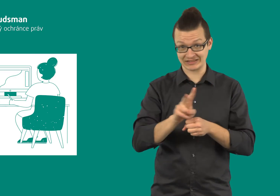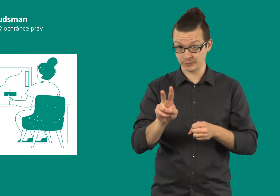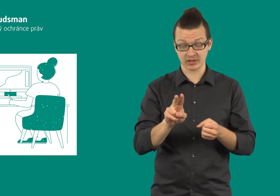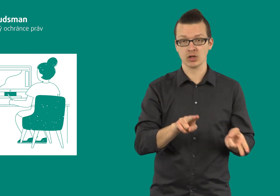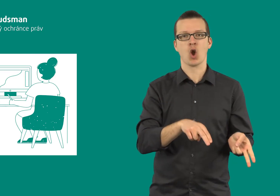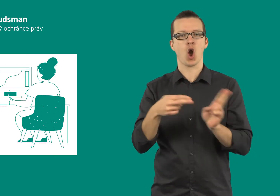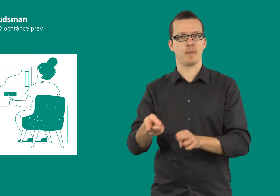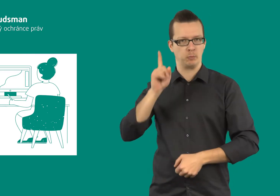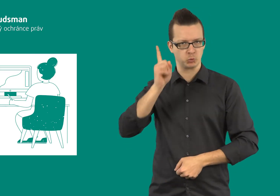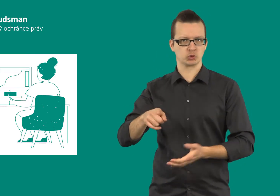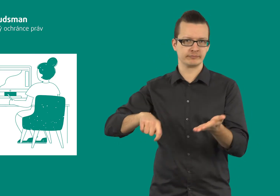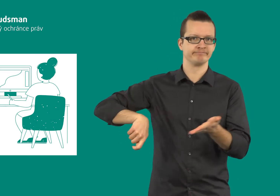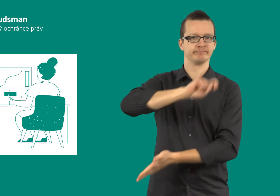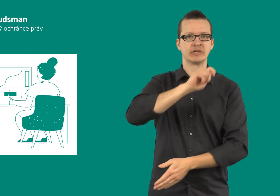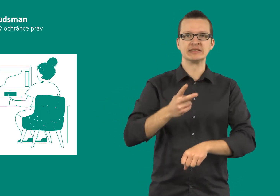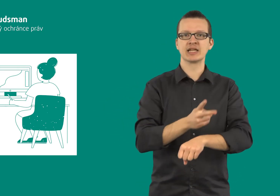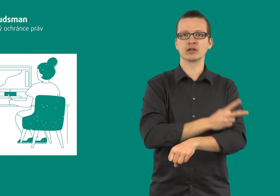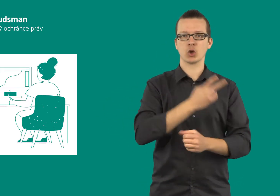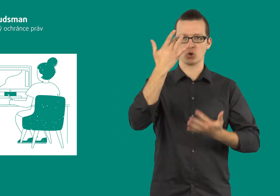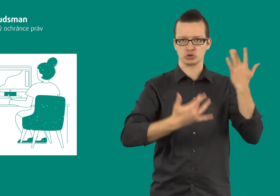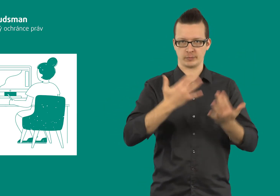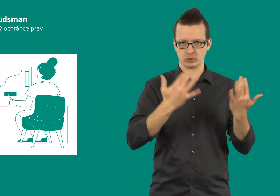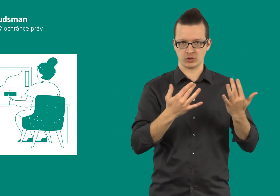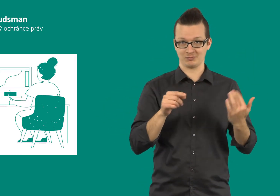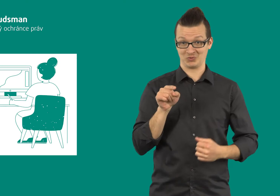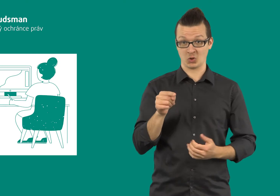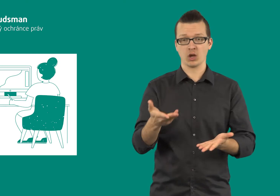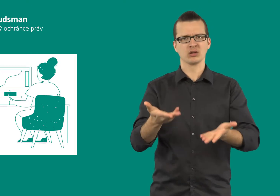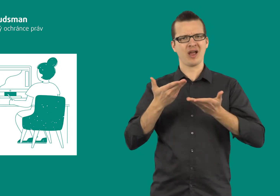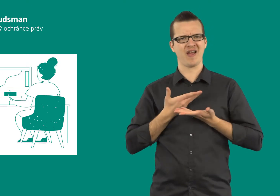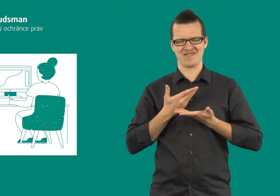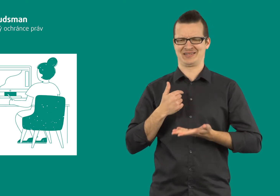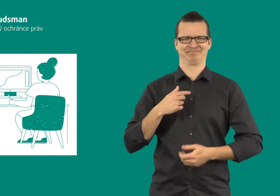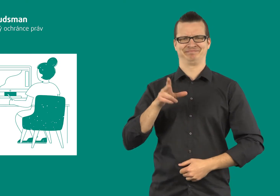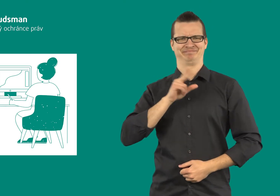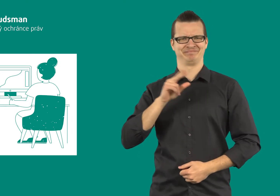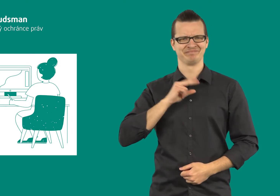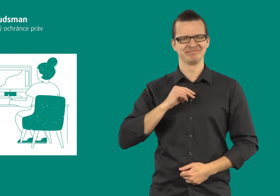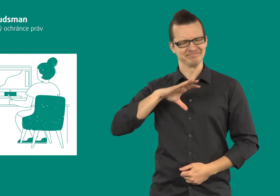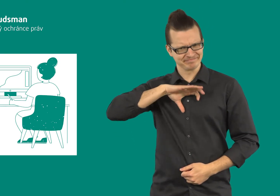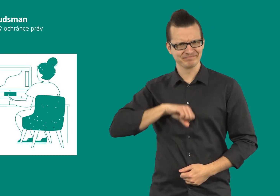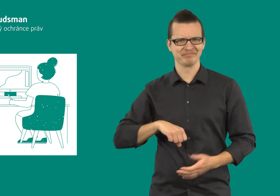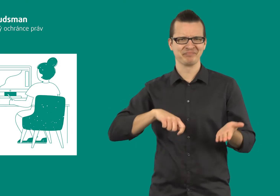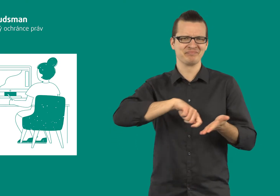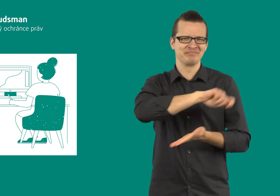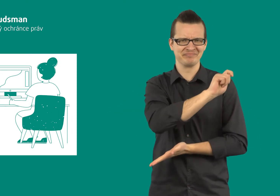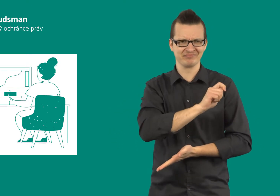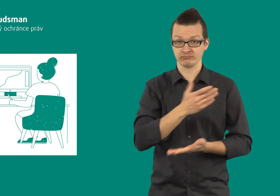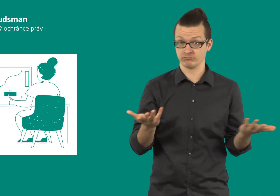při jejímž nesplnění musí odvést do státního rozpočtu jako náhradu za zaměstnávání lidí s postižením Tyto odvody neplní sankční roli.